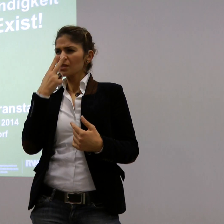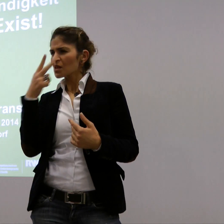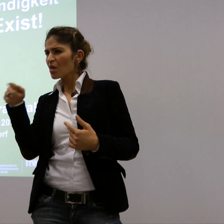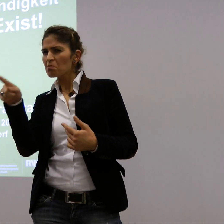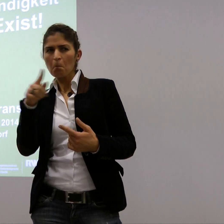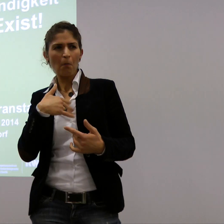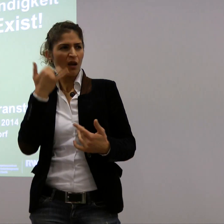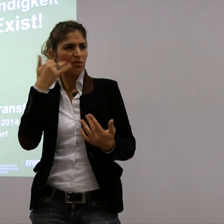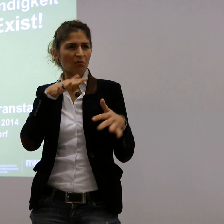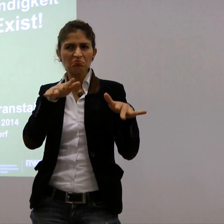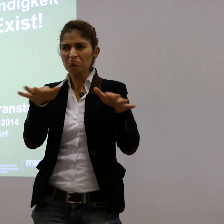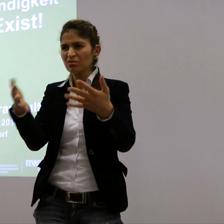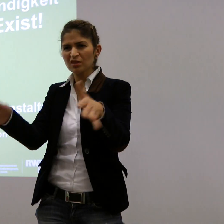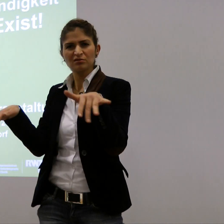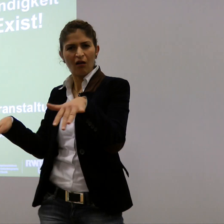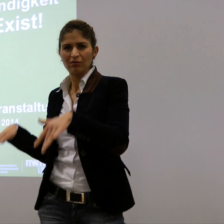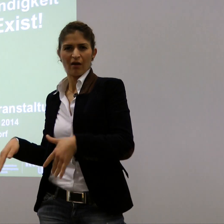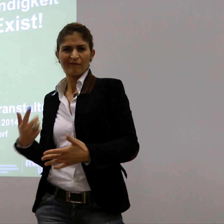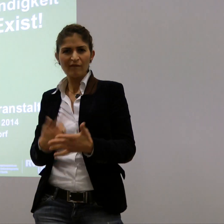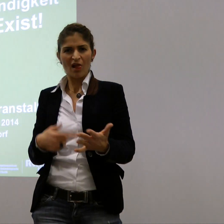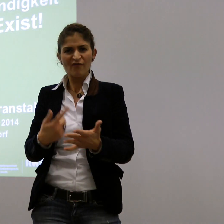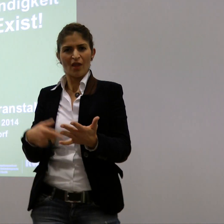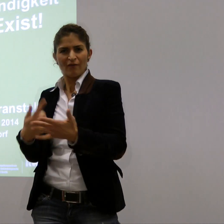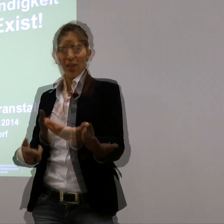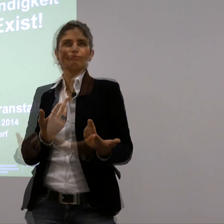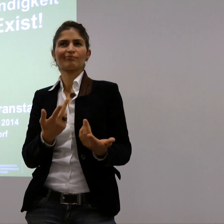Denn ich habe festgestellt, dass keiner meine Geschäftsidee bereits umsetzt. Das Angebot fehlt.